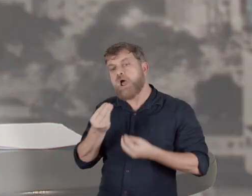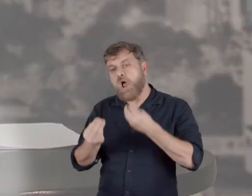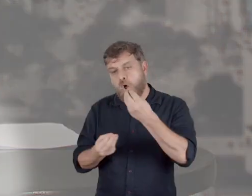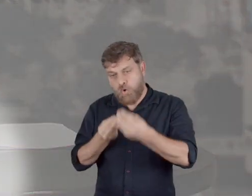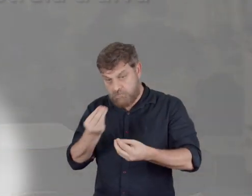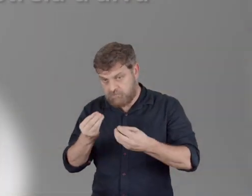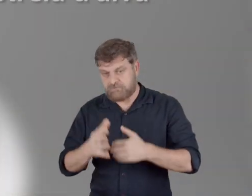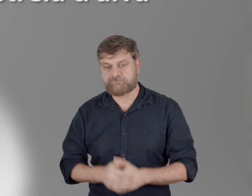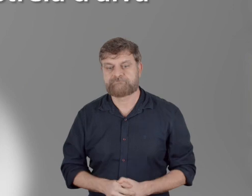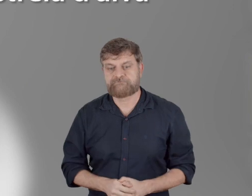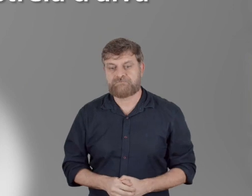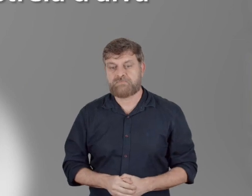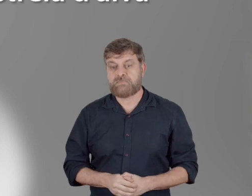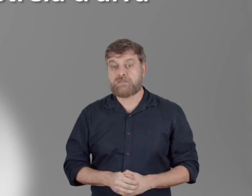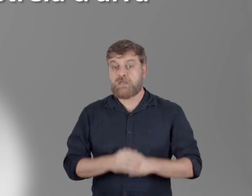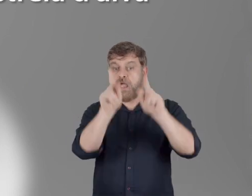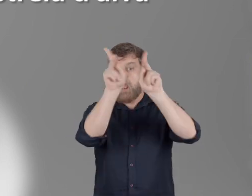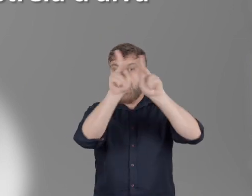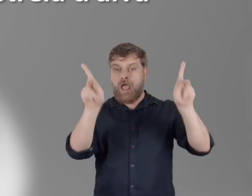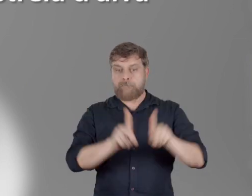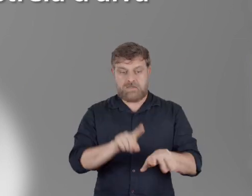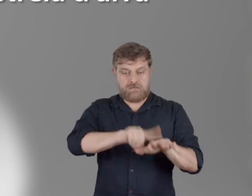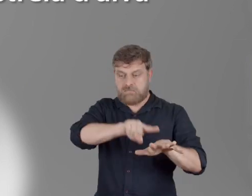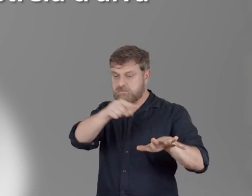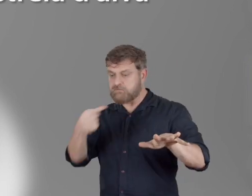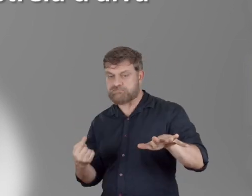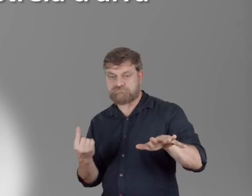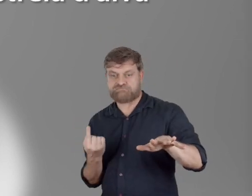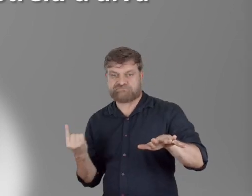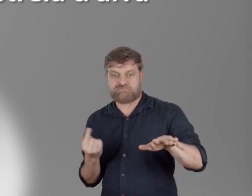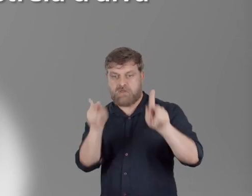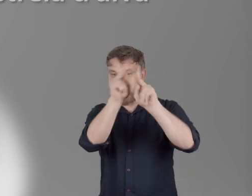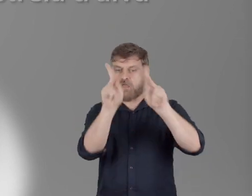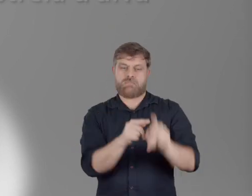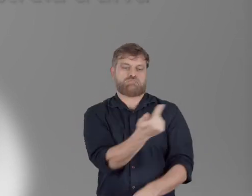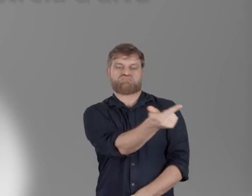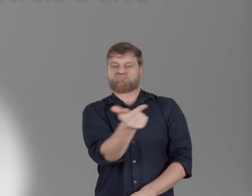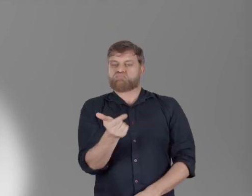se a paz não for para todos, ela não vai ser para ninguém.